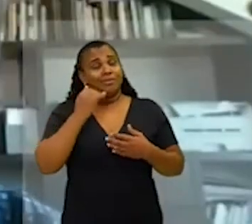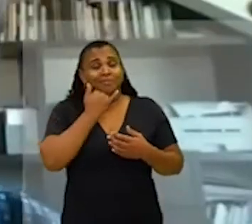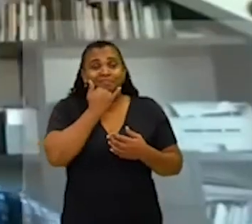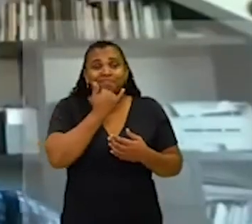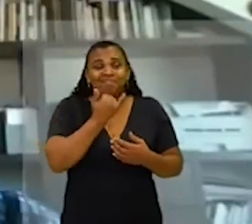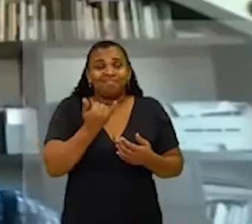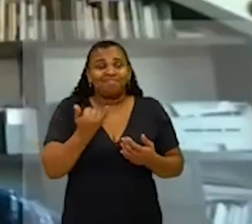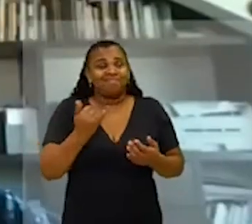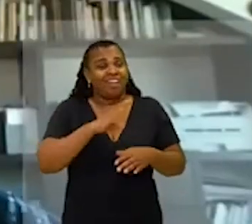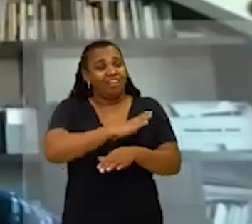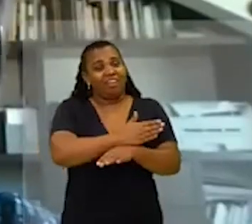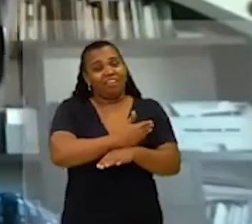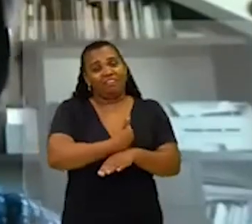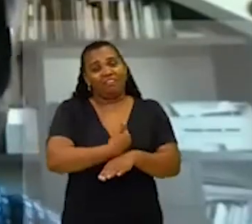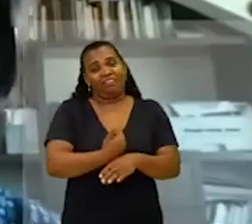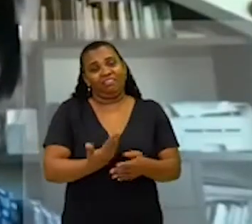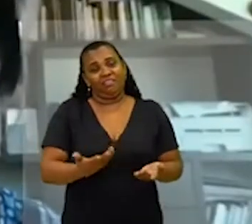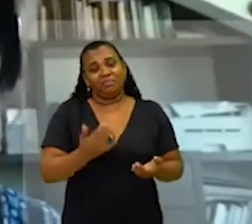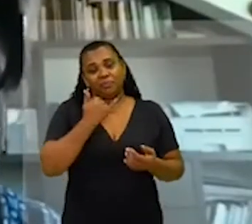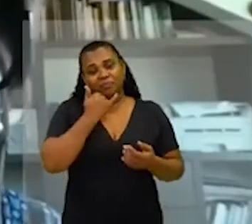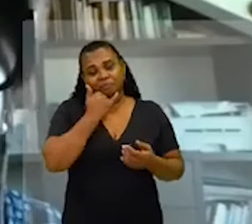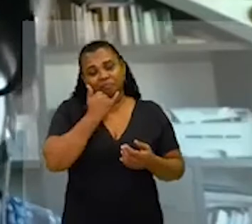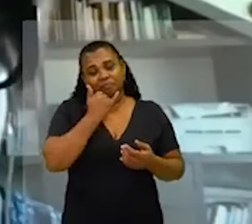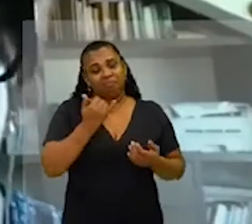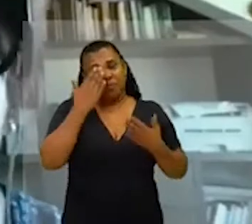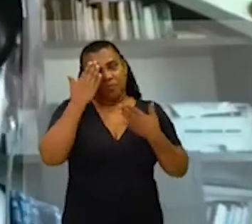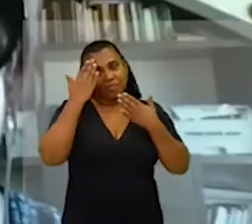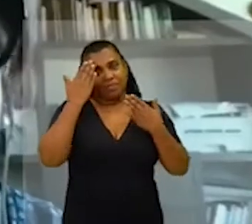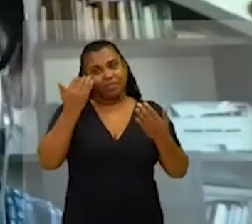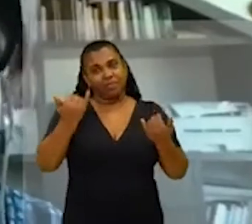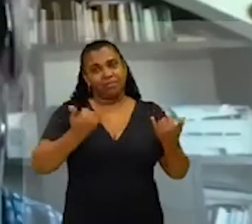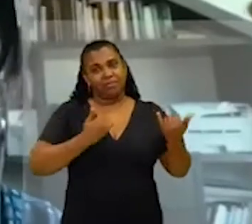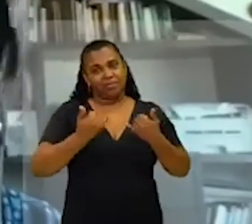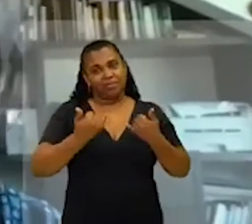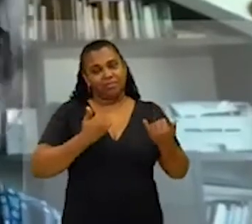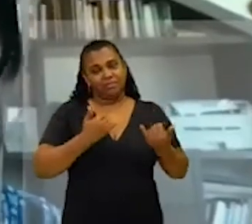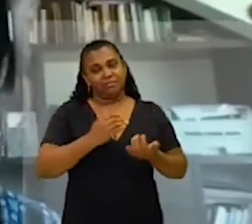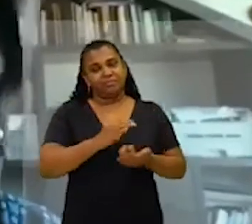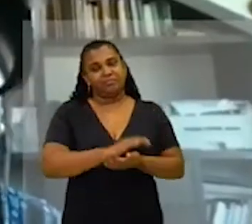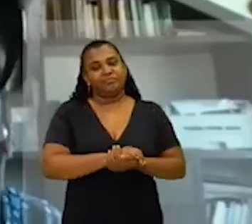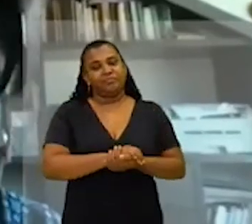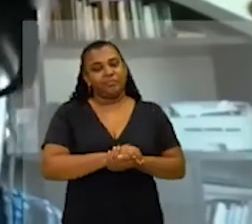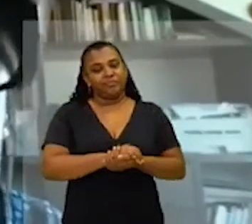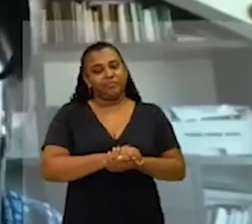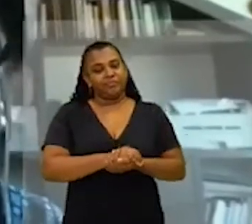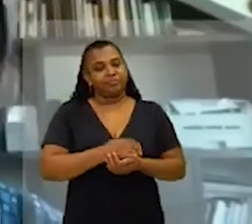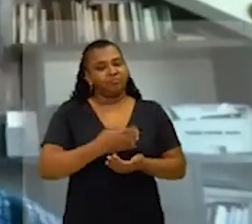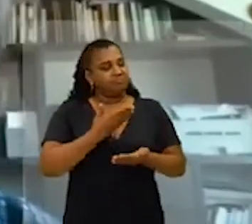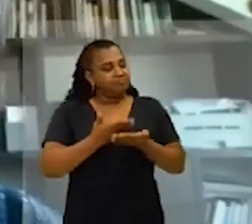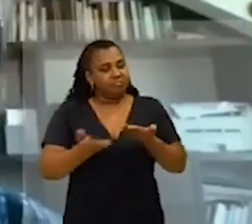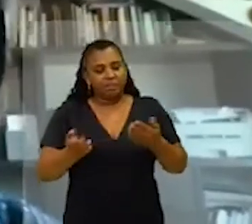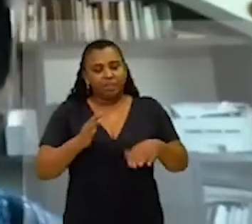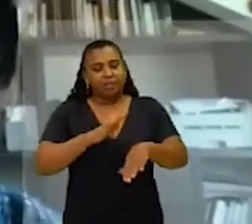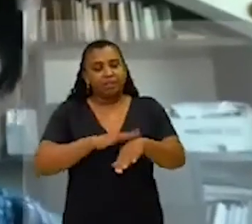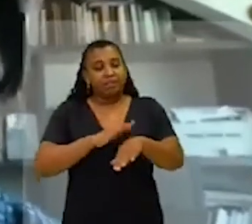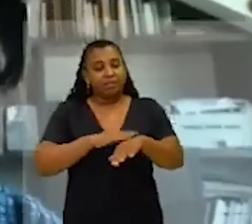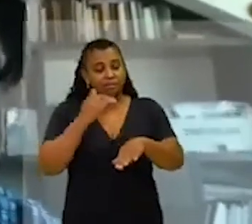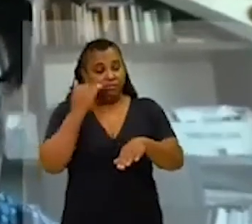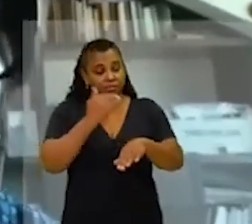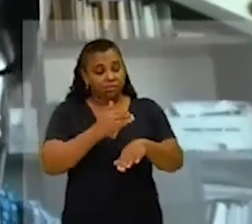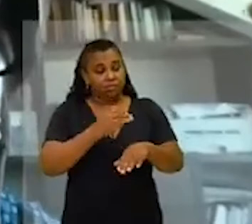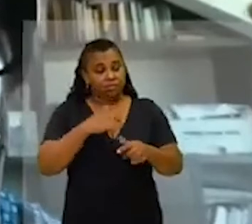bom então muito obrigada por ter me avisado eu me perdi aqui eu vou trabalhar com que a gente